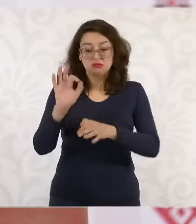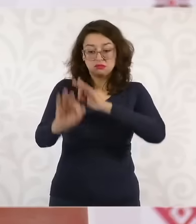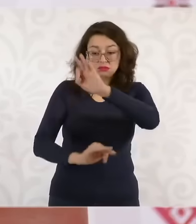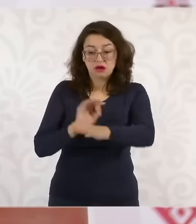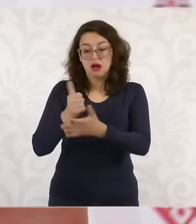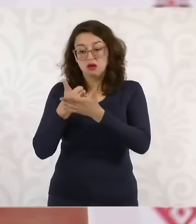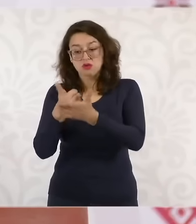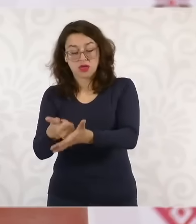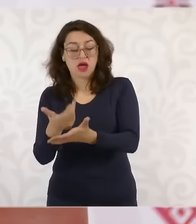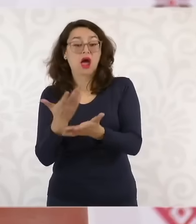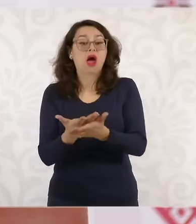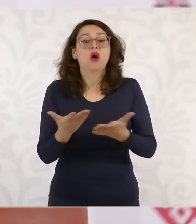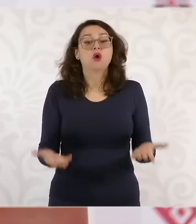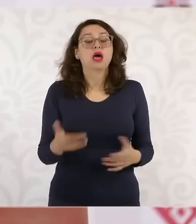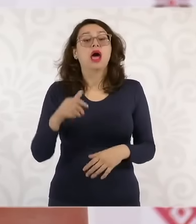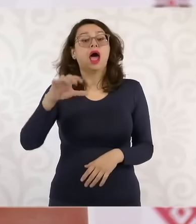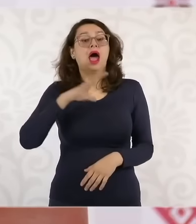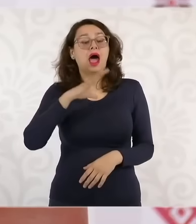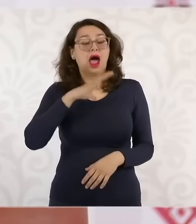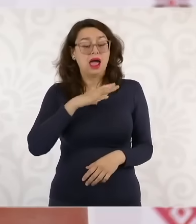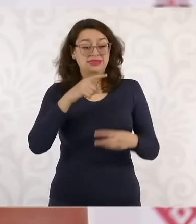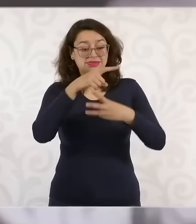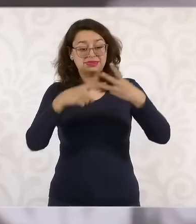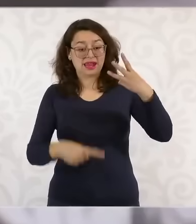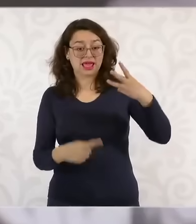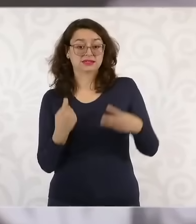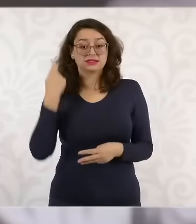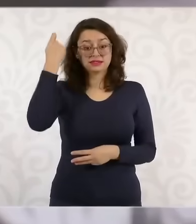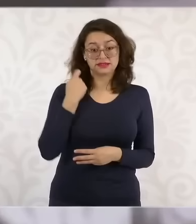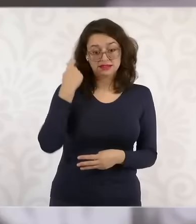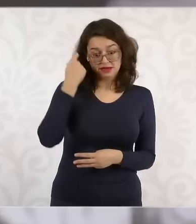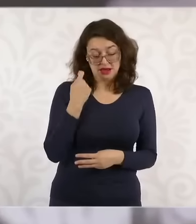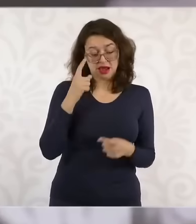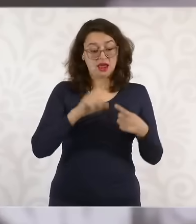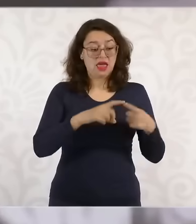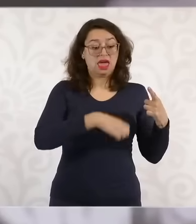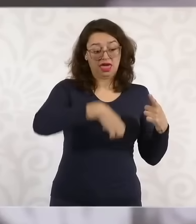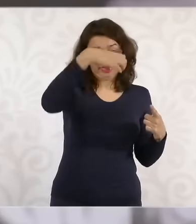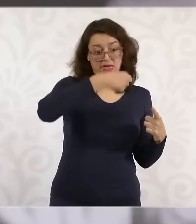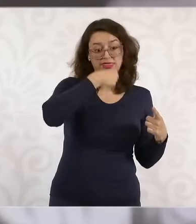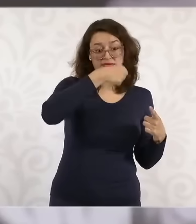Estas tres pensiones ya son un sistema de protección para quien requiere un apoyo de